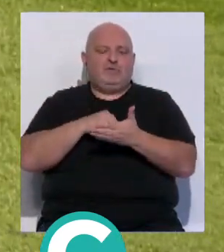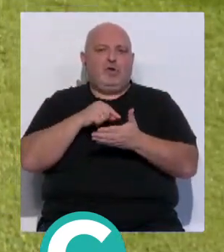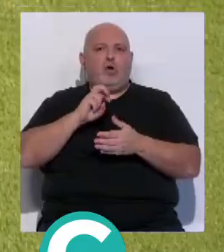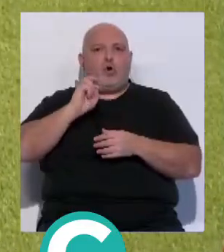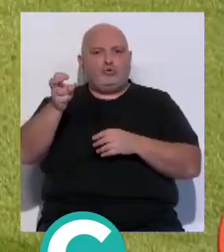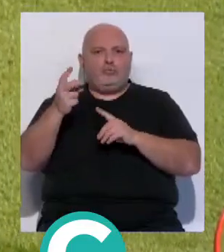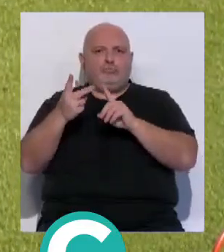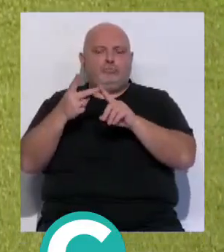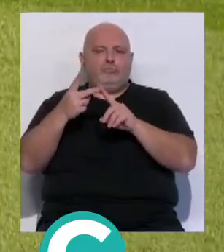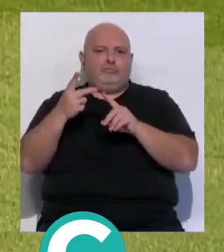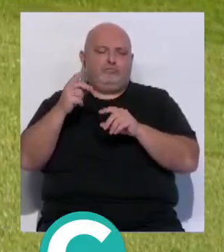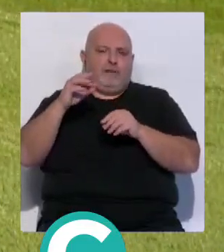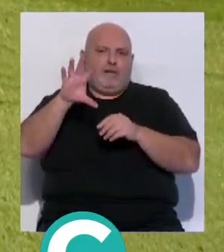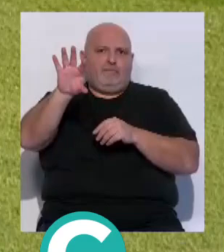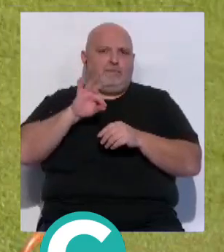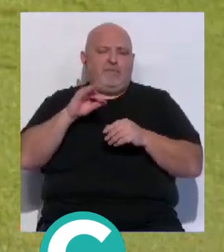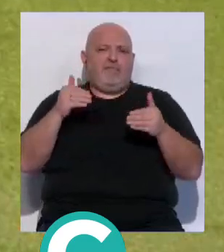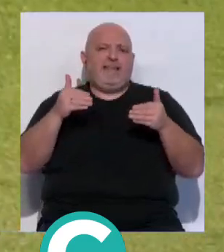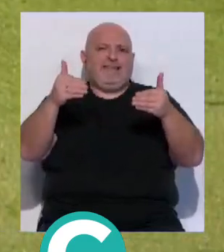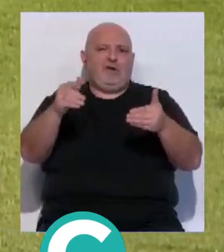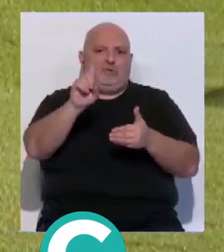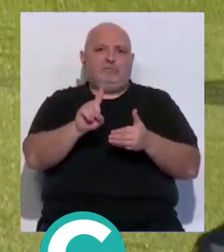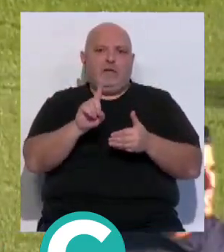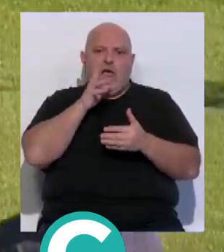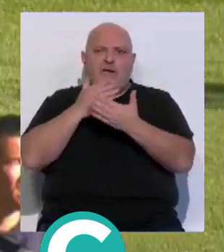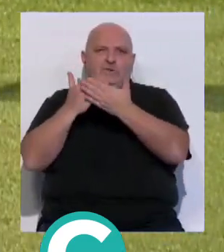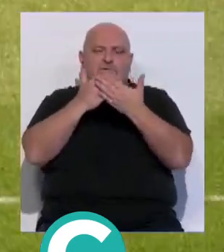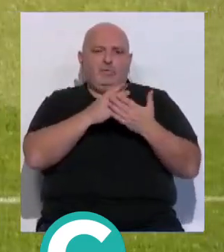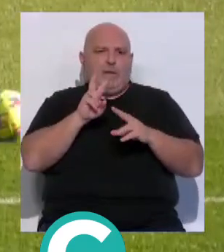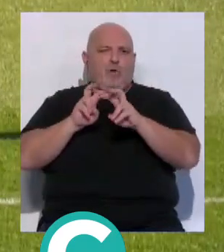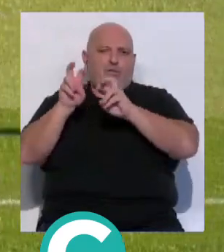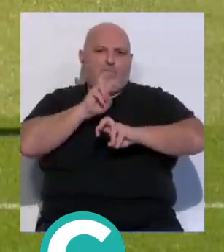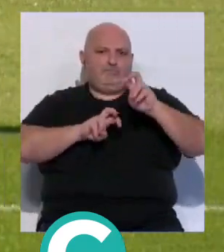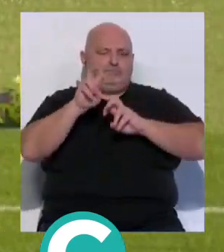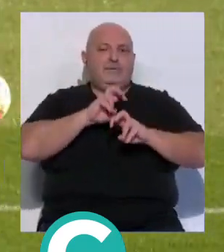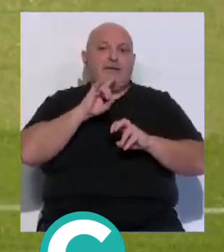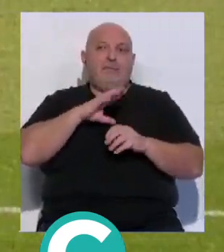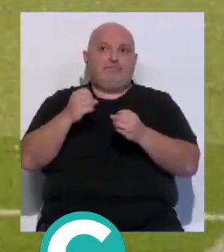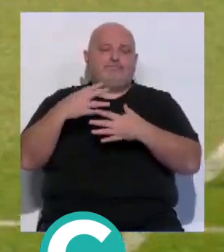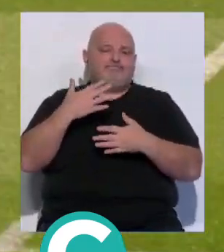delantero hay varias opciones que se están barajando no tenemos información en cuanto